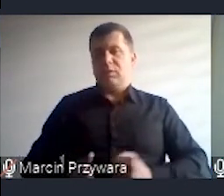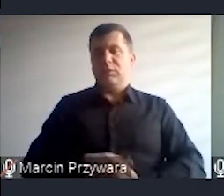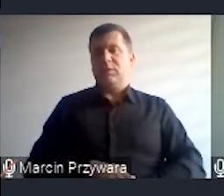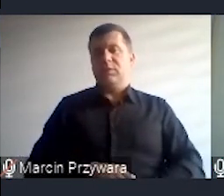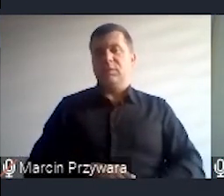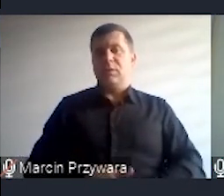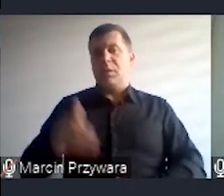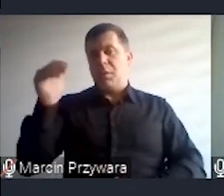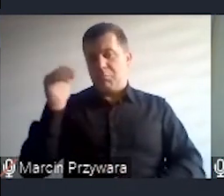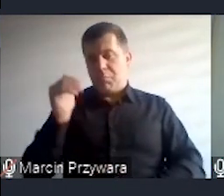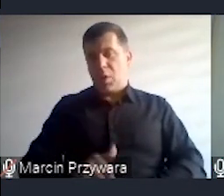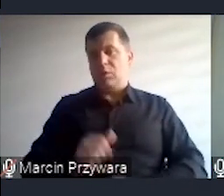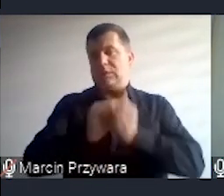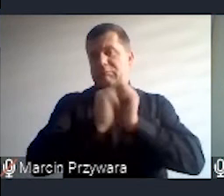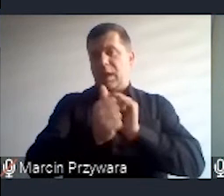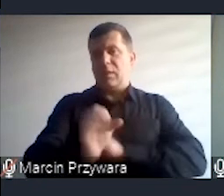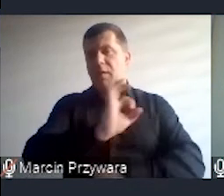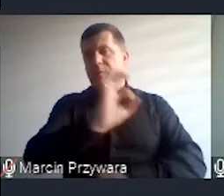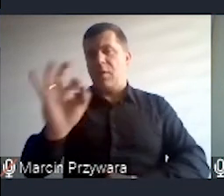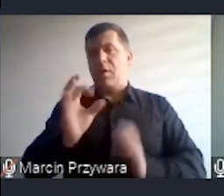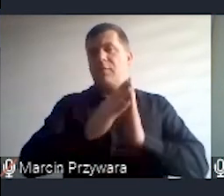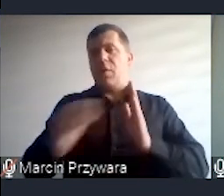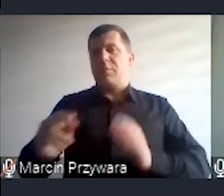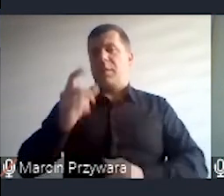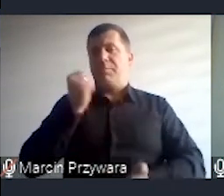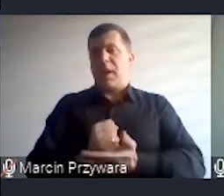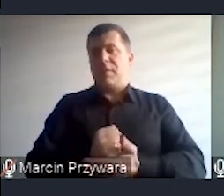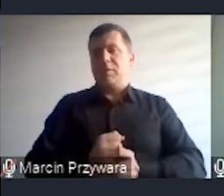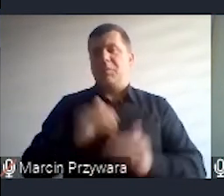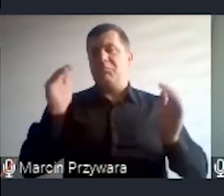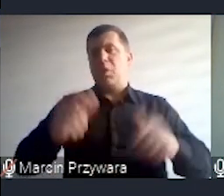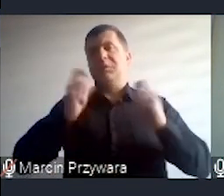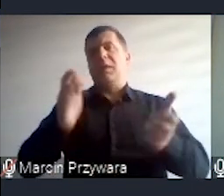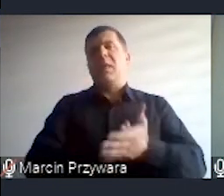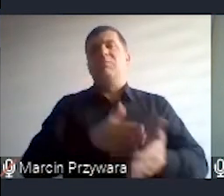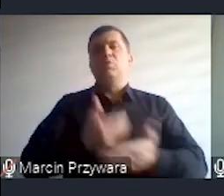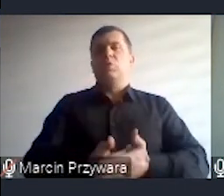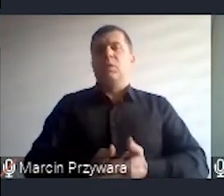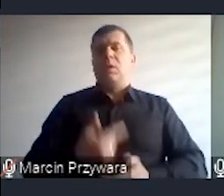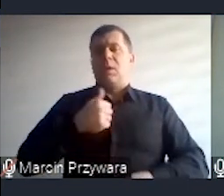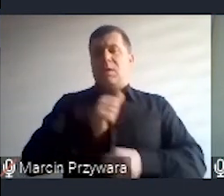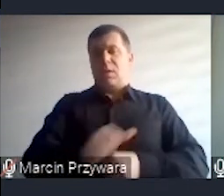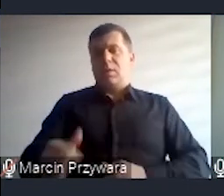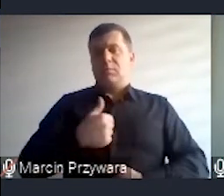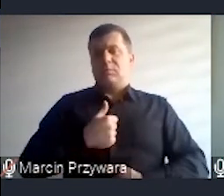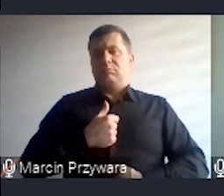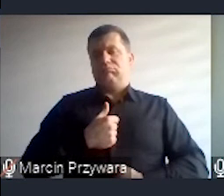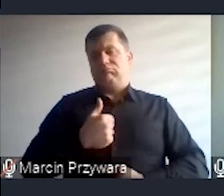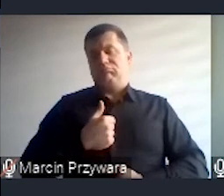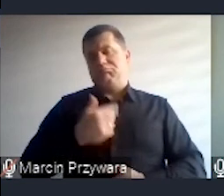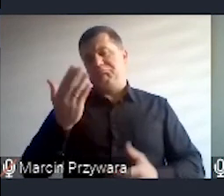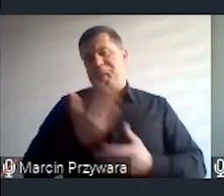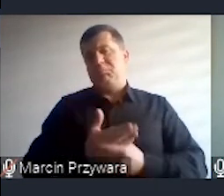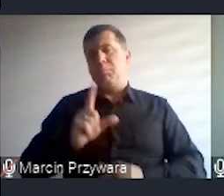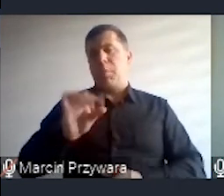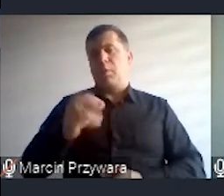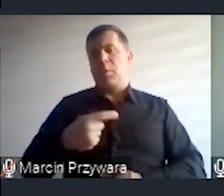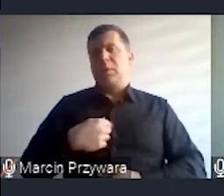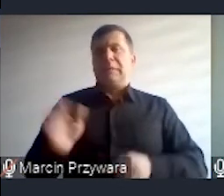Oczywiście możecie Państwo zmieniać swoją formę prawną. Może się zdarzyć, że jesteście podmiotem z sektora biznesu,